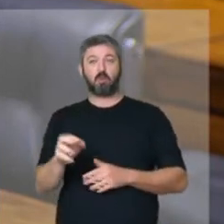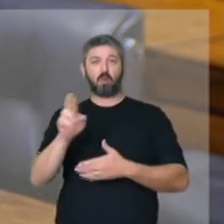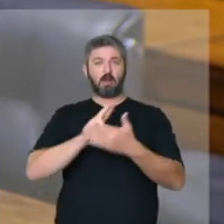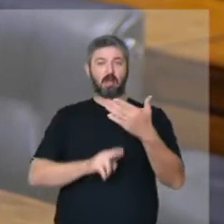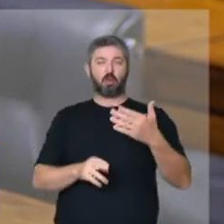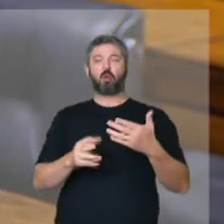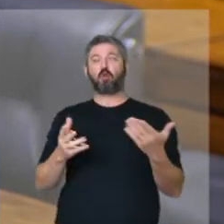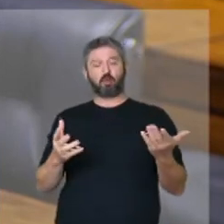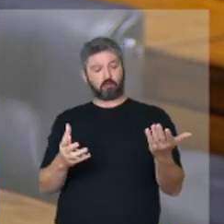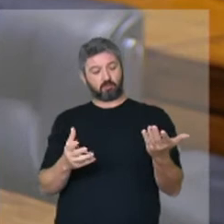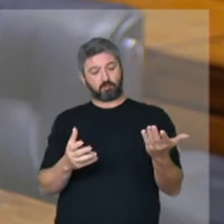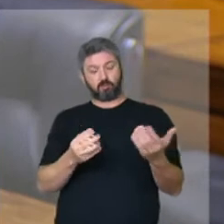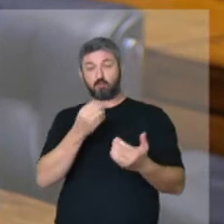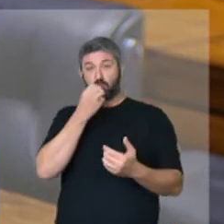IMPORTANTE PRA MINAS GERAIS E QUE TAMBÉM ESTÁ CONTEMPLADA